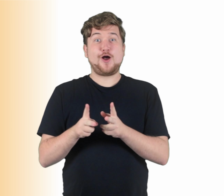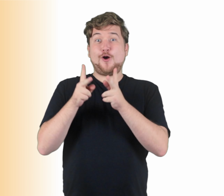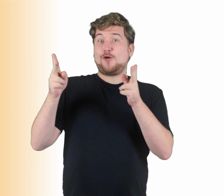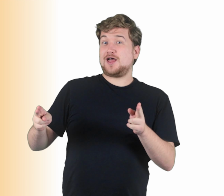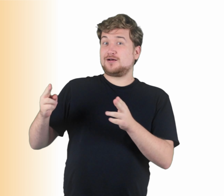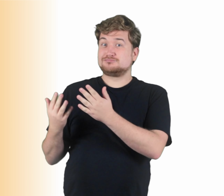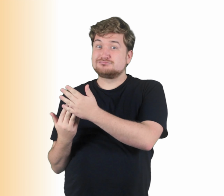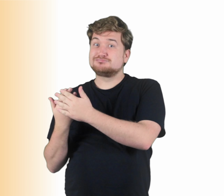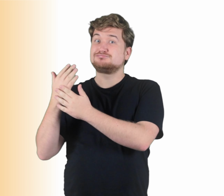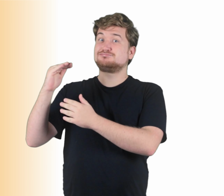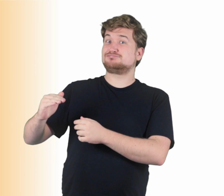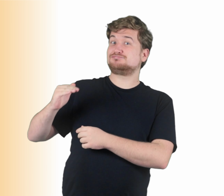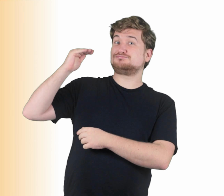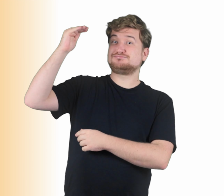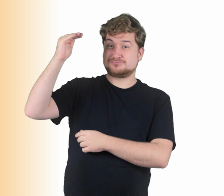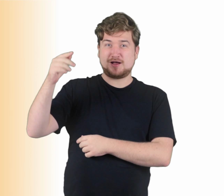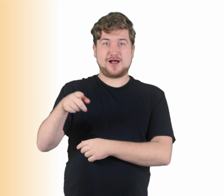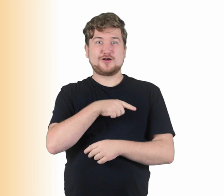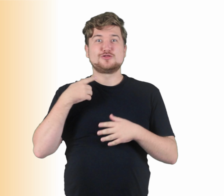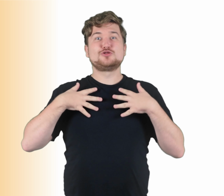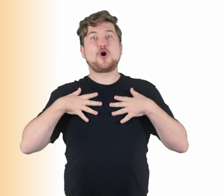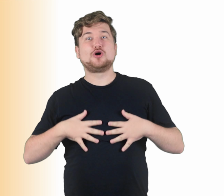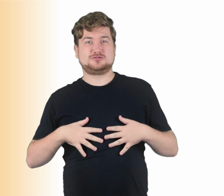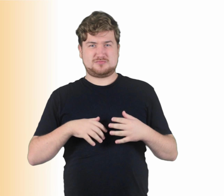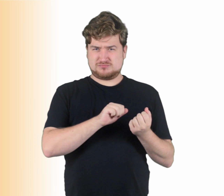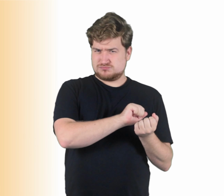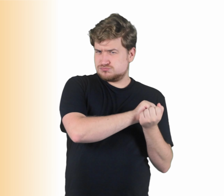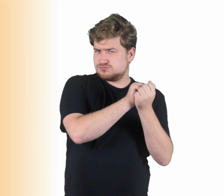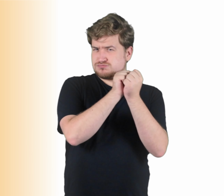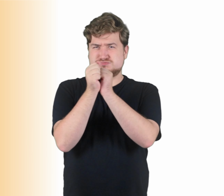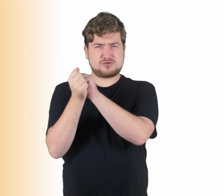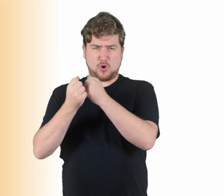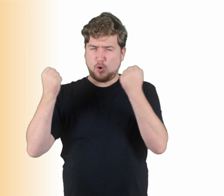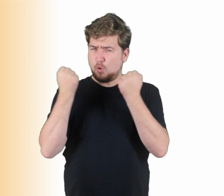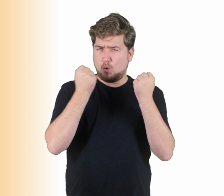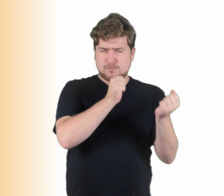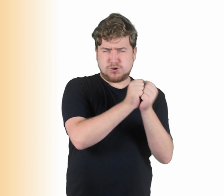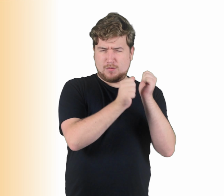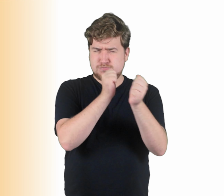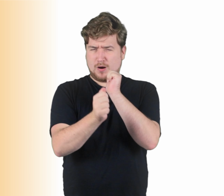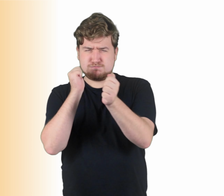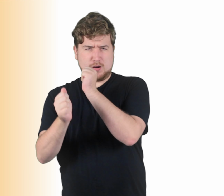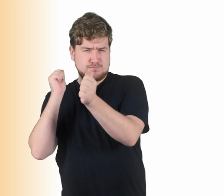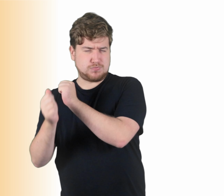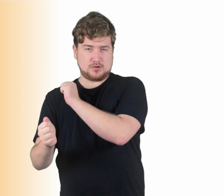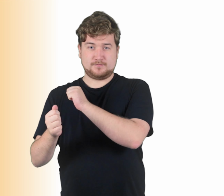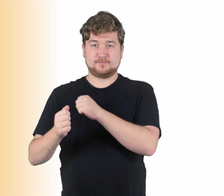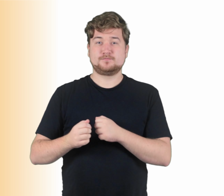W okresie dorastania ten proces jest bardzo intensywny.